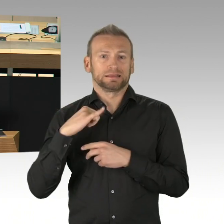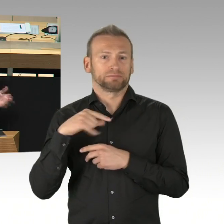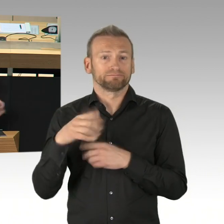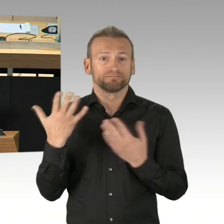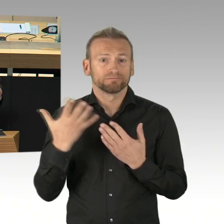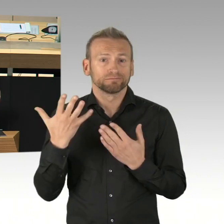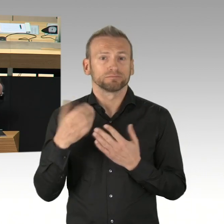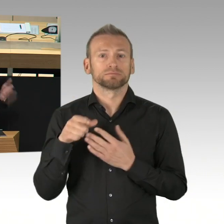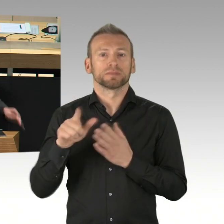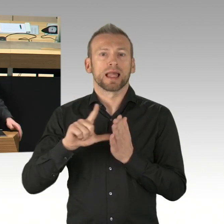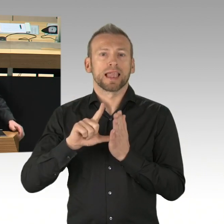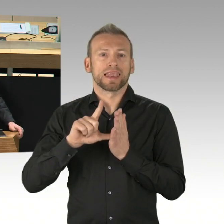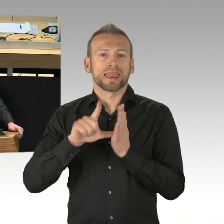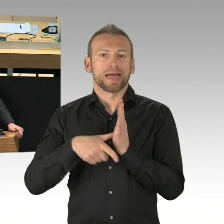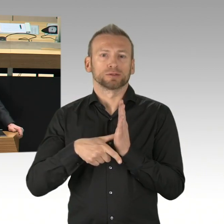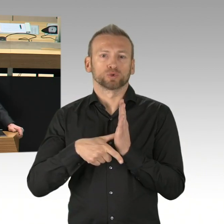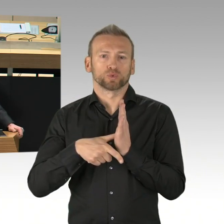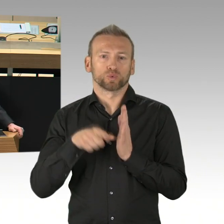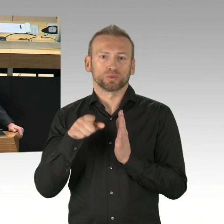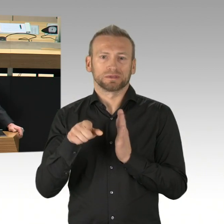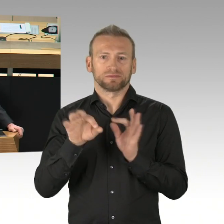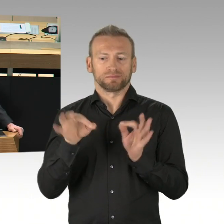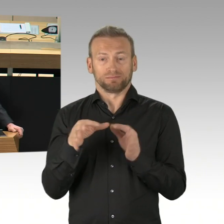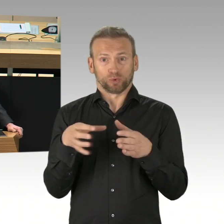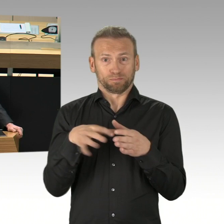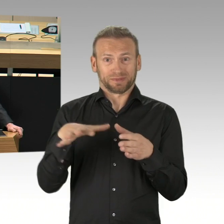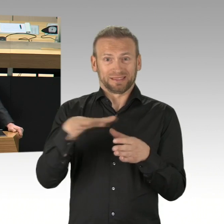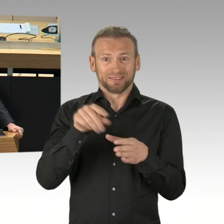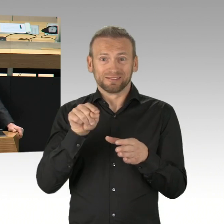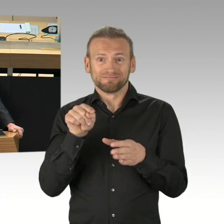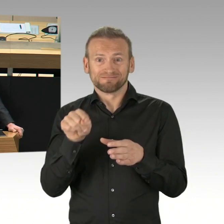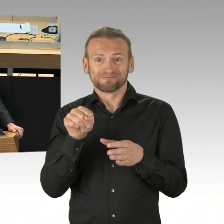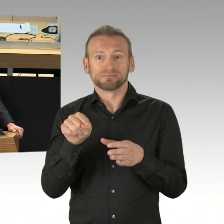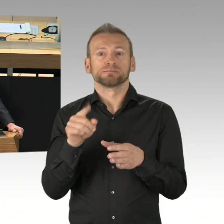weil sich das jetzt alle möglichen Leute leisten können. Und dann würden die Vermieter sich diejenigen